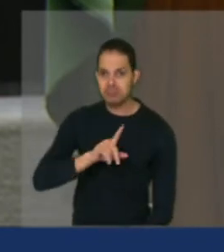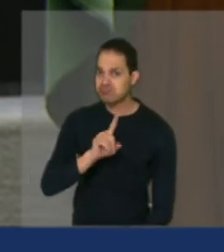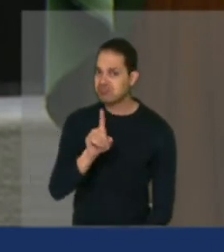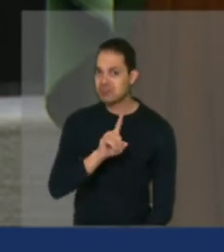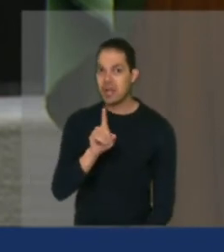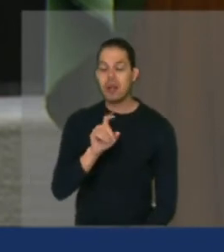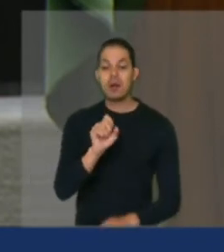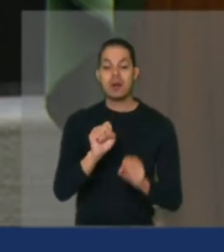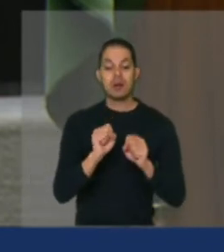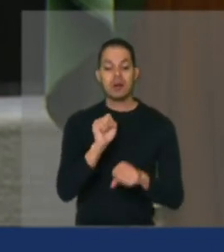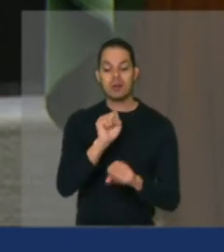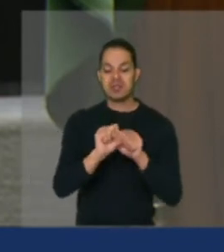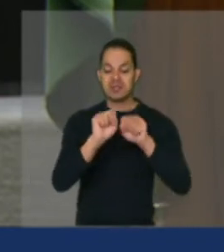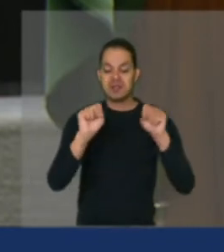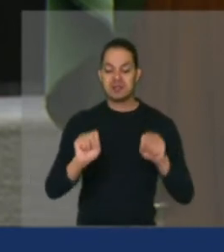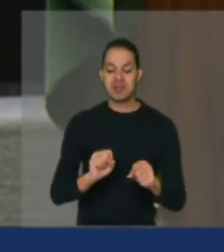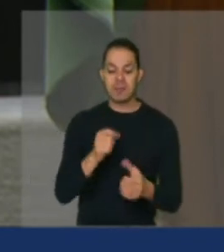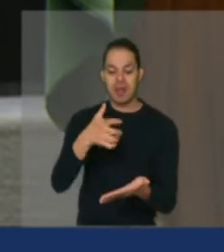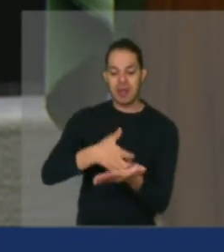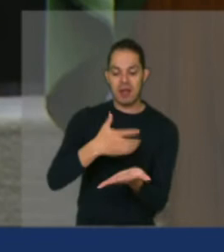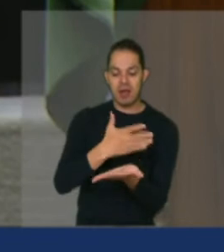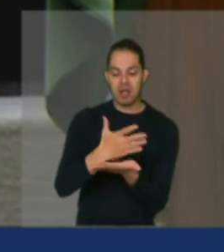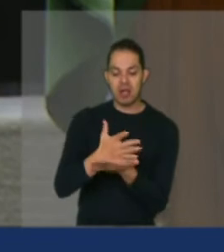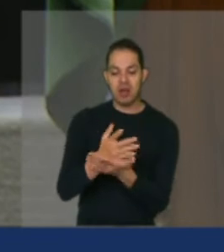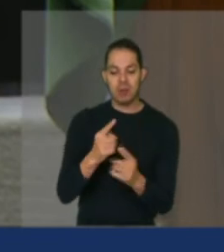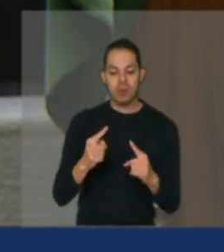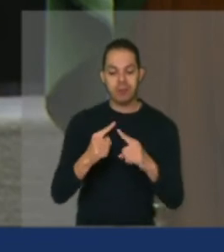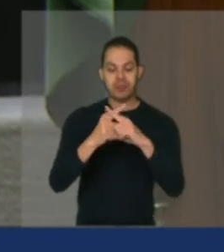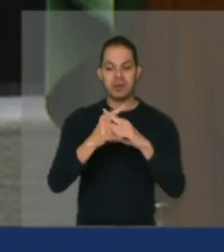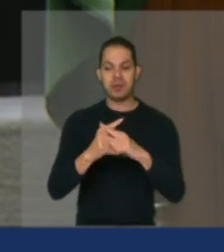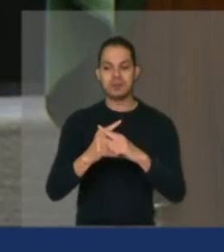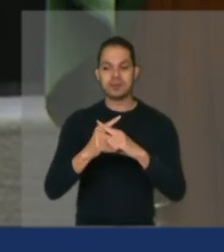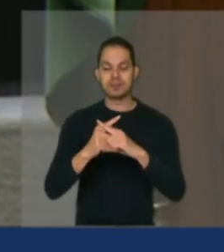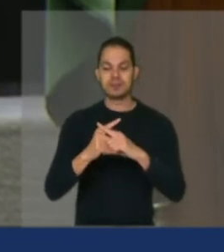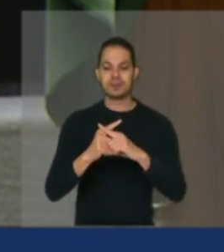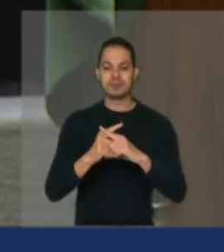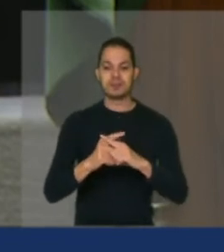FINANCIAMENTO CRUZADO. OS MUNICÍPIOS MAIS LUCRATIVOS FINANCIAM OS MUNICÍPIOS